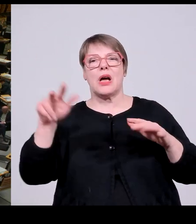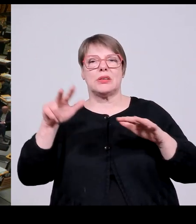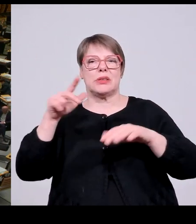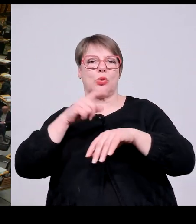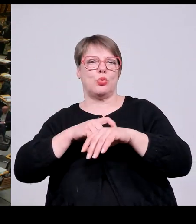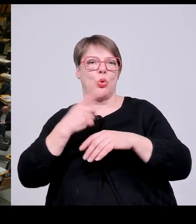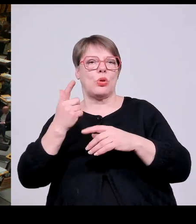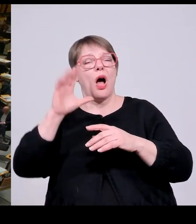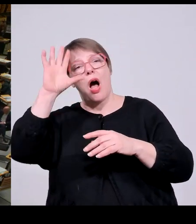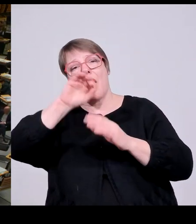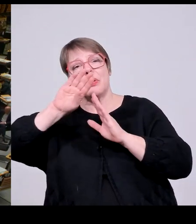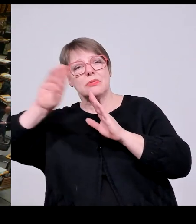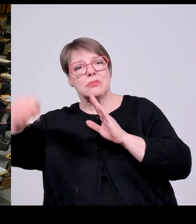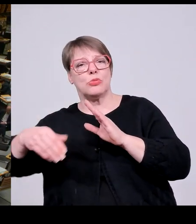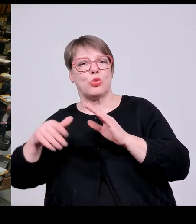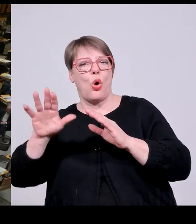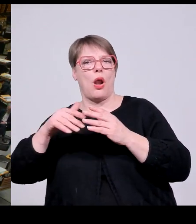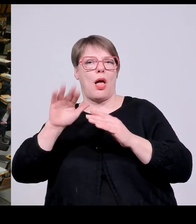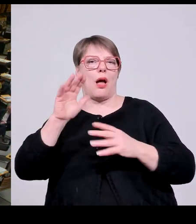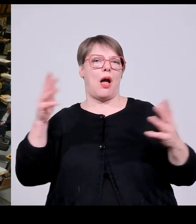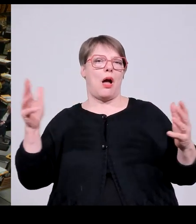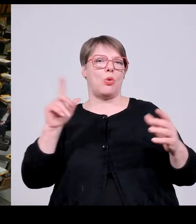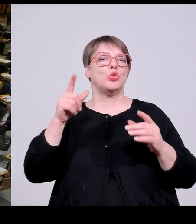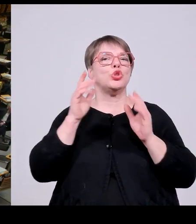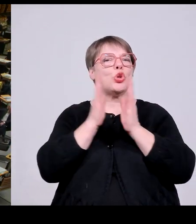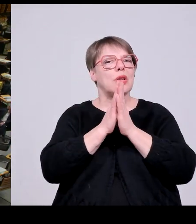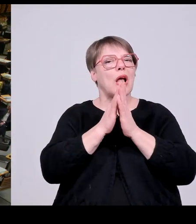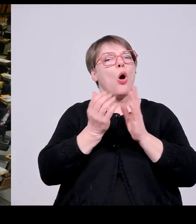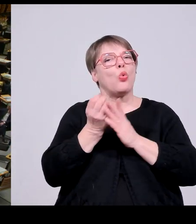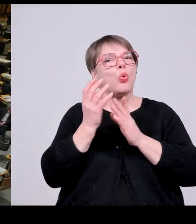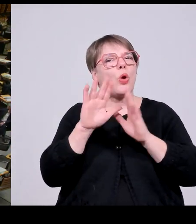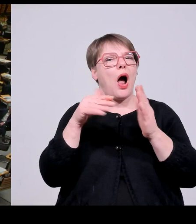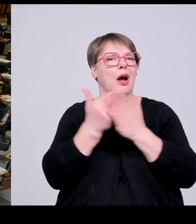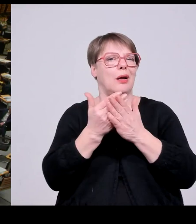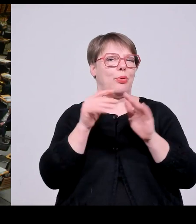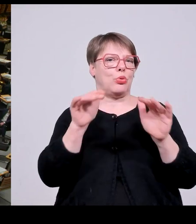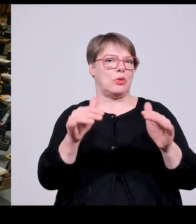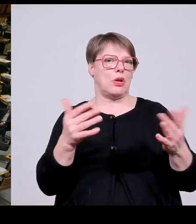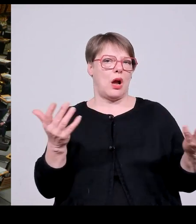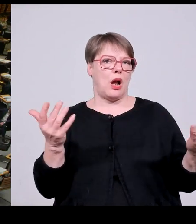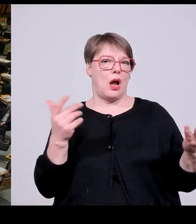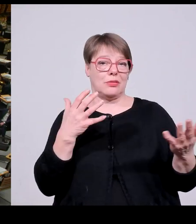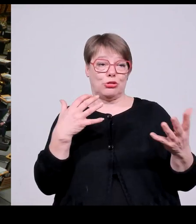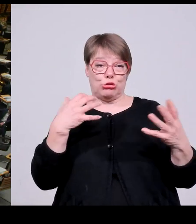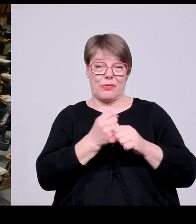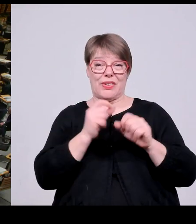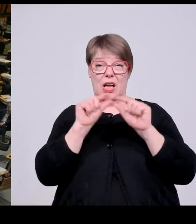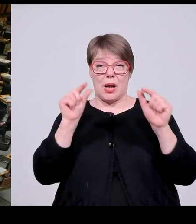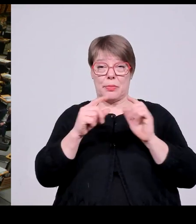Drucksache 19 0812 annehmen möchte, den bitte ich jetzt um das Handzeichen. Das sind die